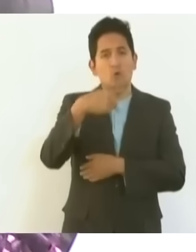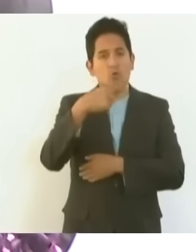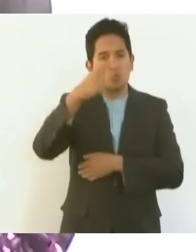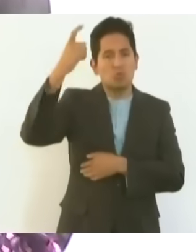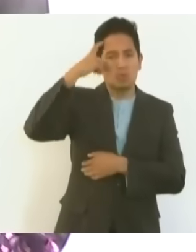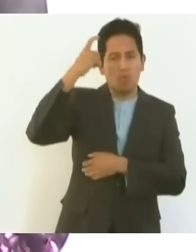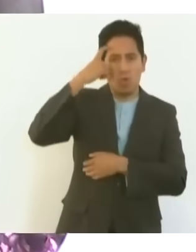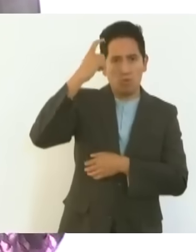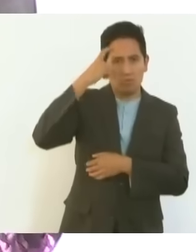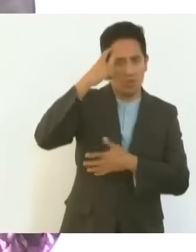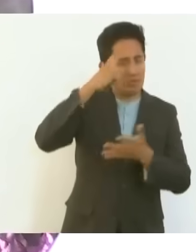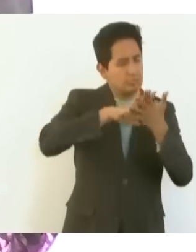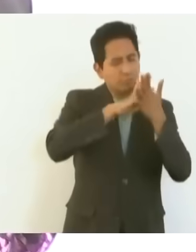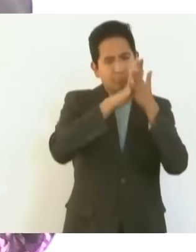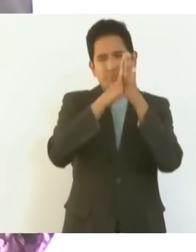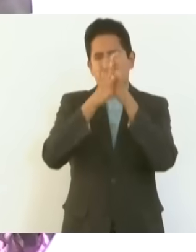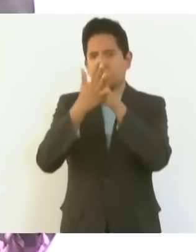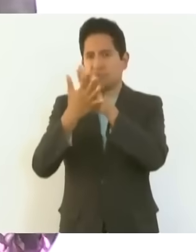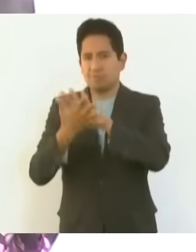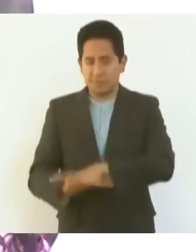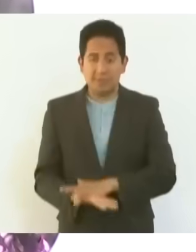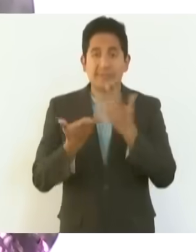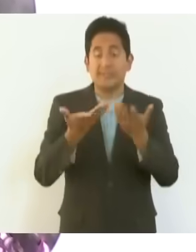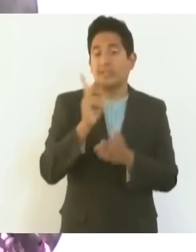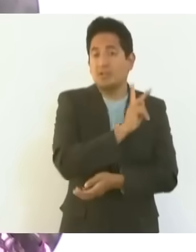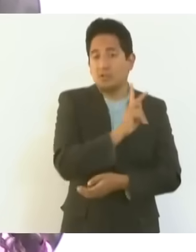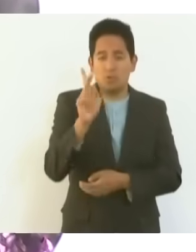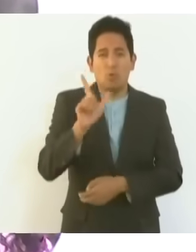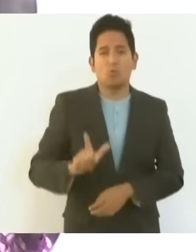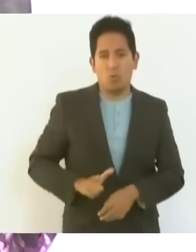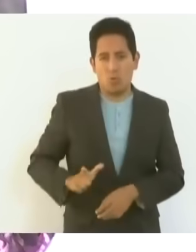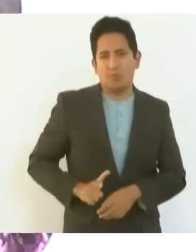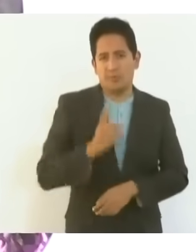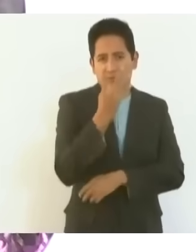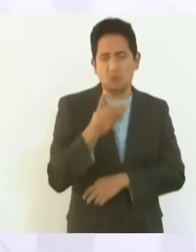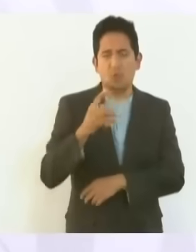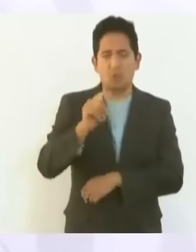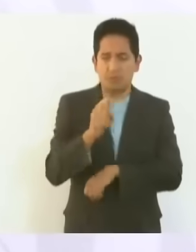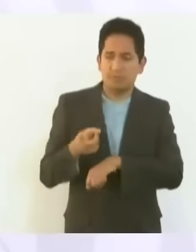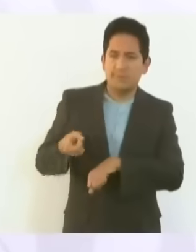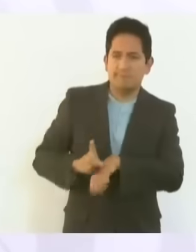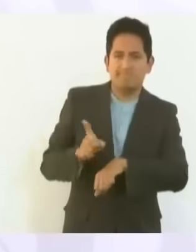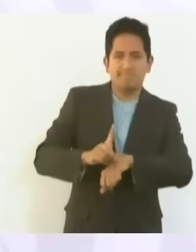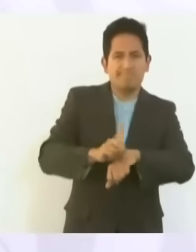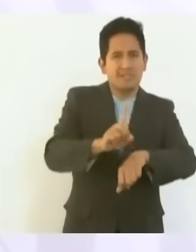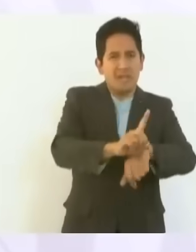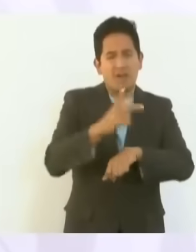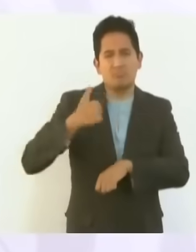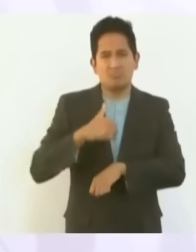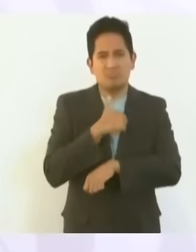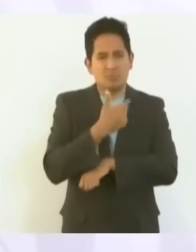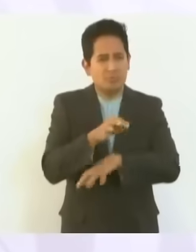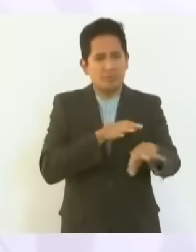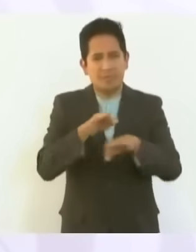y los gobiernos de la cuarta transformación todos los días trabajamos para ello. Por eso